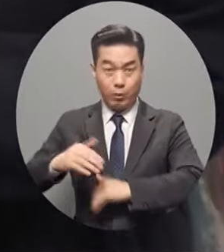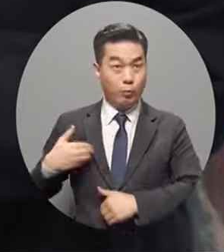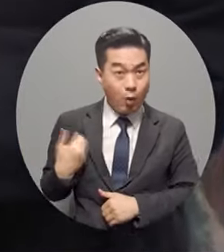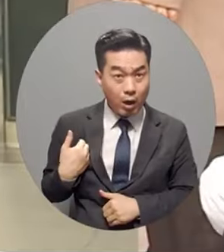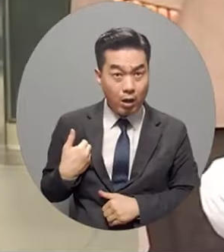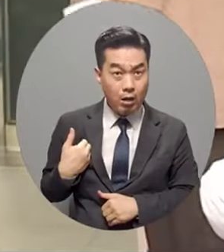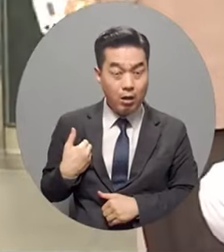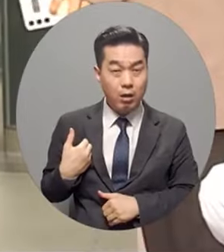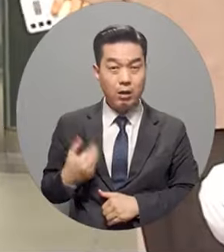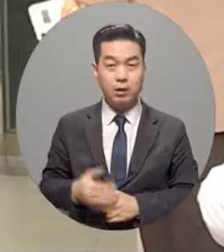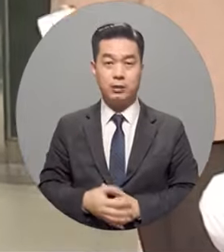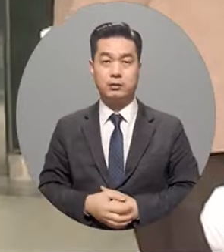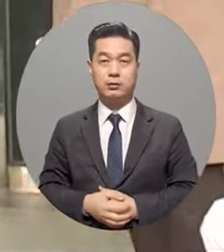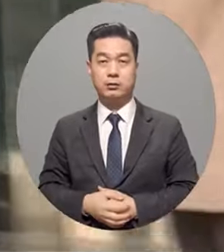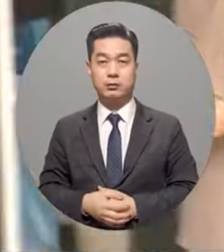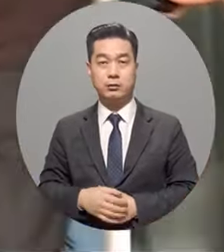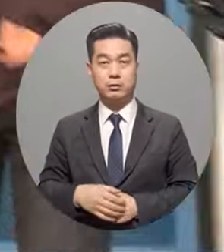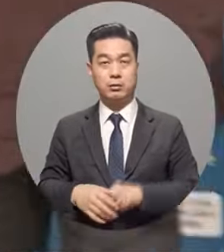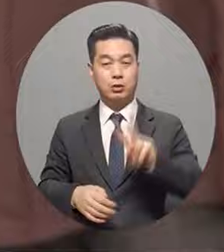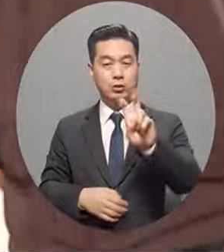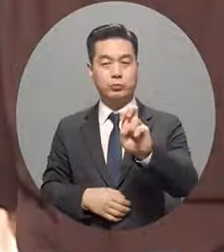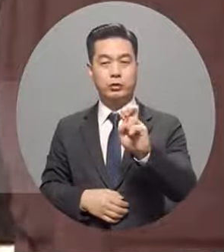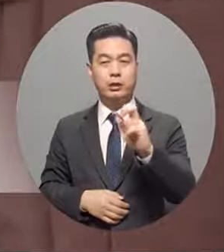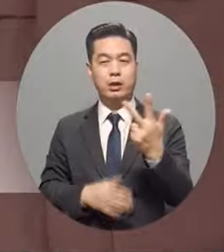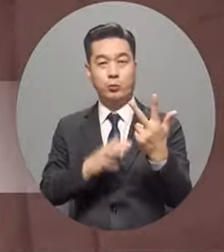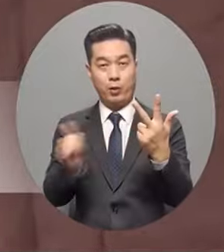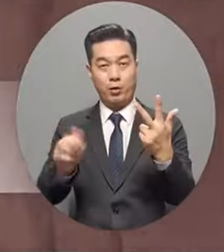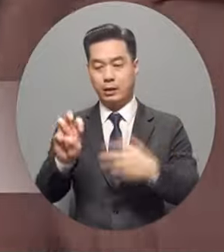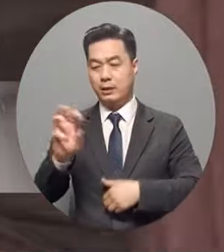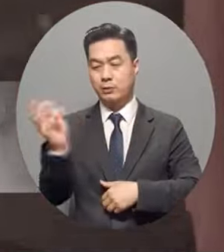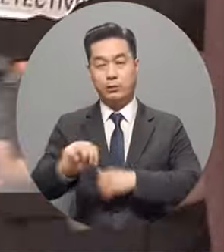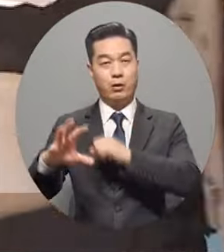남현희 씨는 범죄 행위 전혀 몰랐나요?